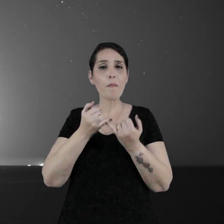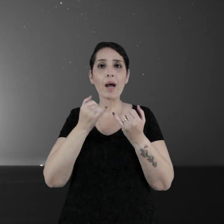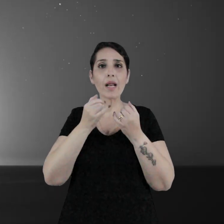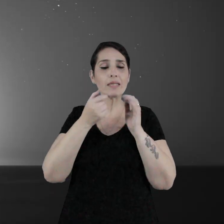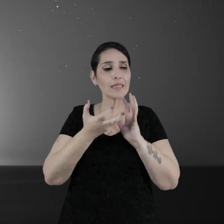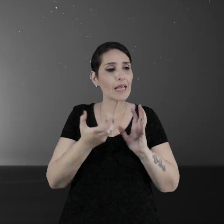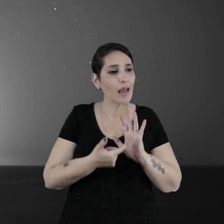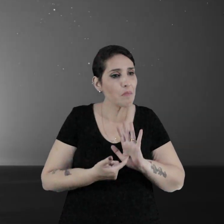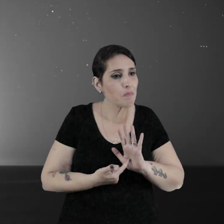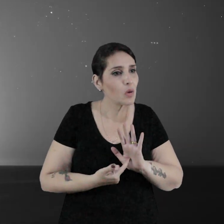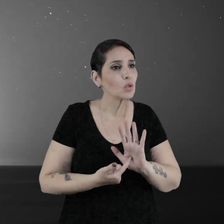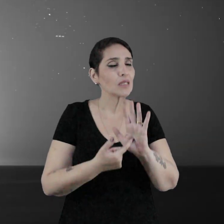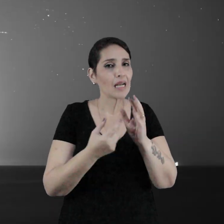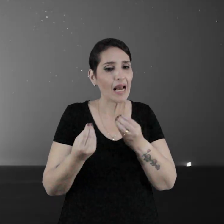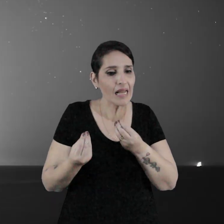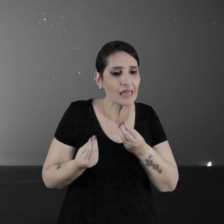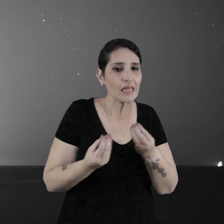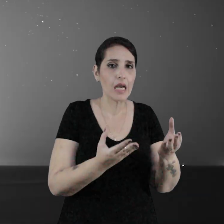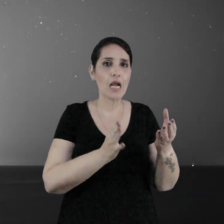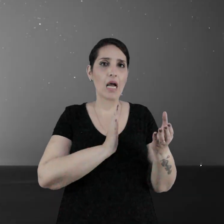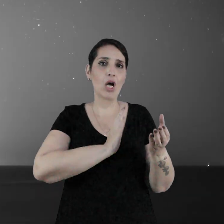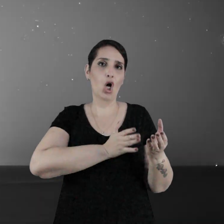levá la ao domínio de seu coração.